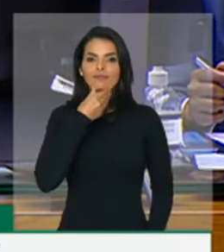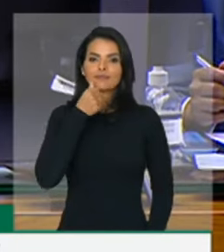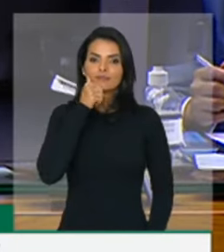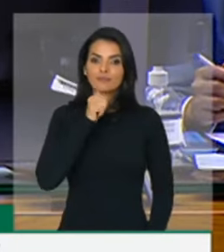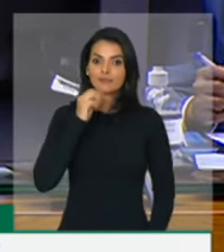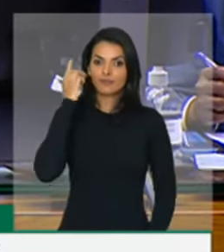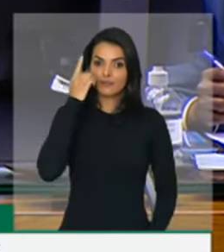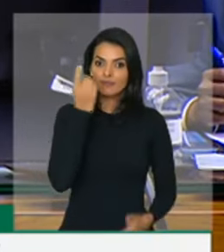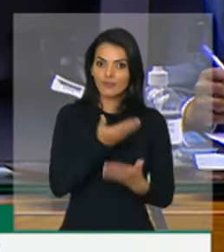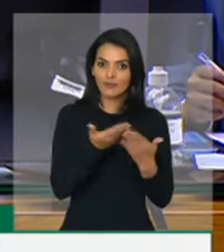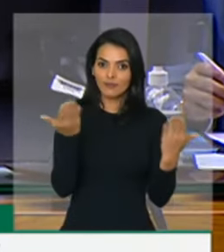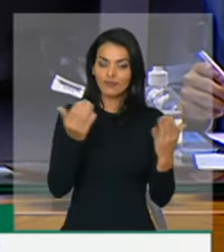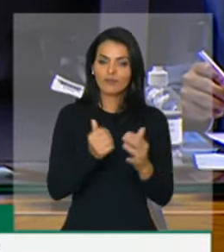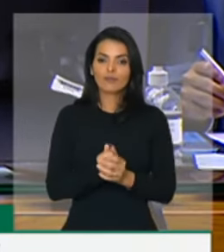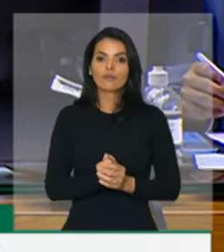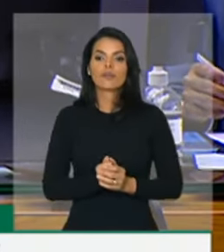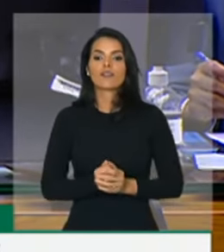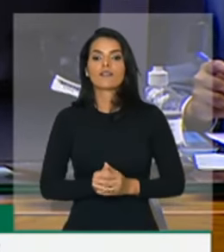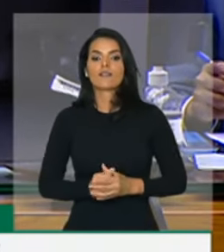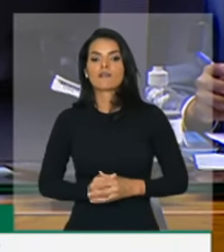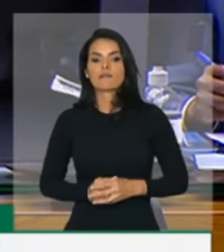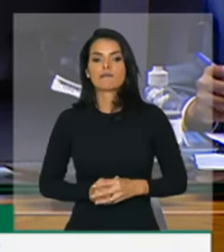EU QUERIA FAZER REFERÊNCIA AO NOSSO QUERIDO